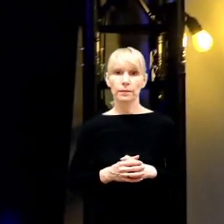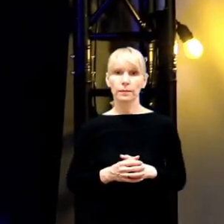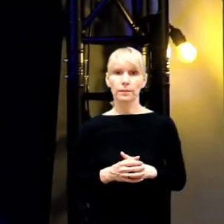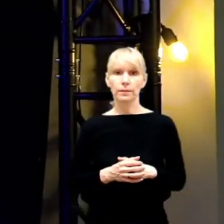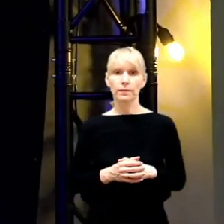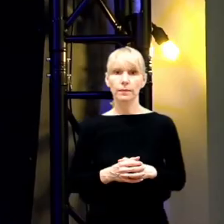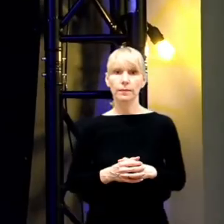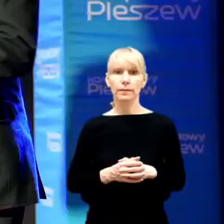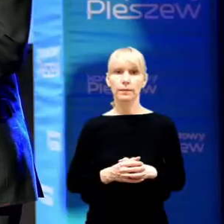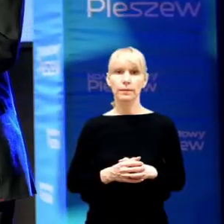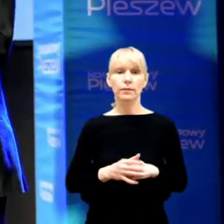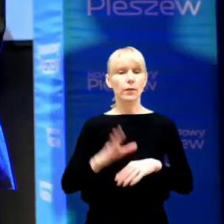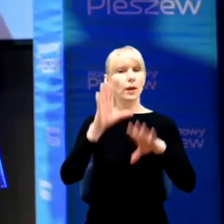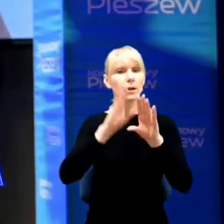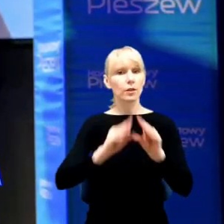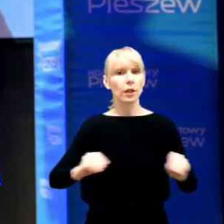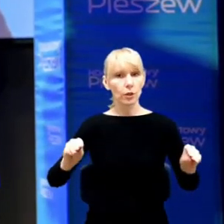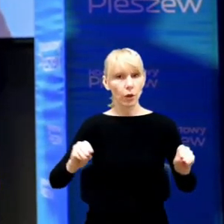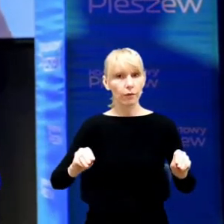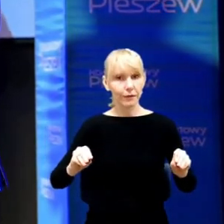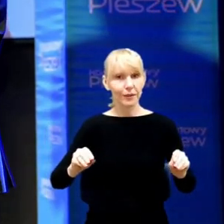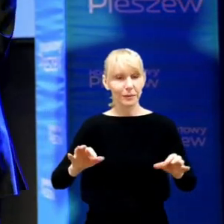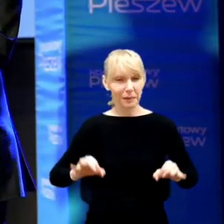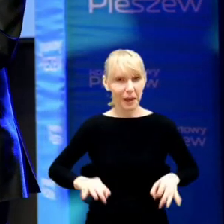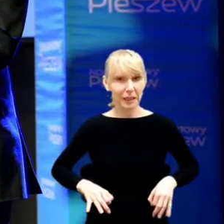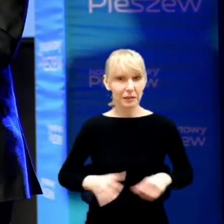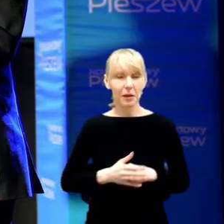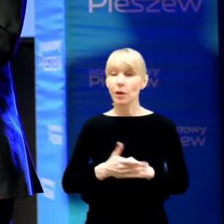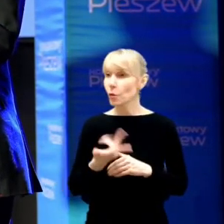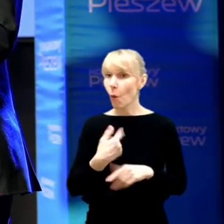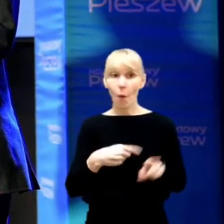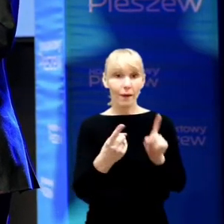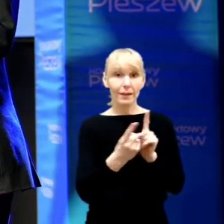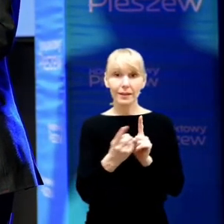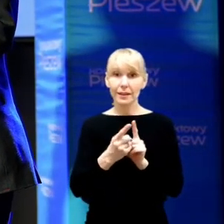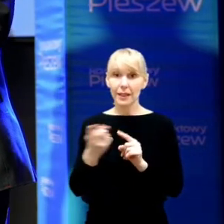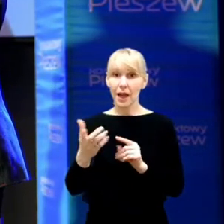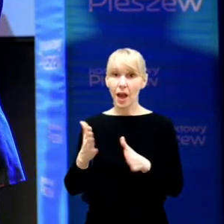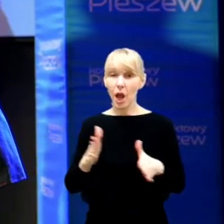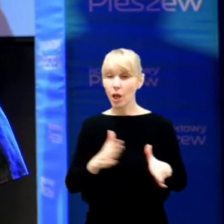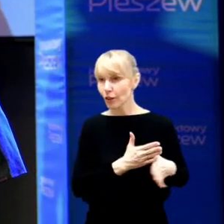Szanowni Państwo, właśnie spotkaliśmy się tutaj, żeby te schody były jak najłatwiejsze